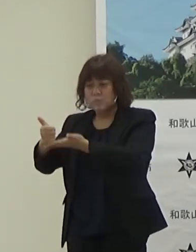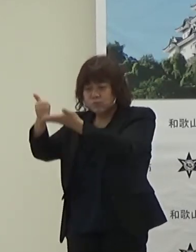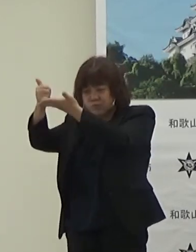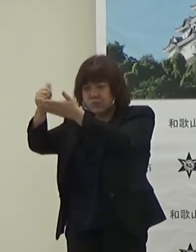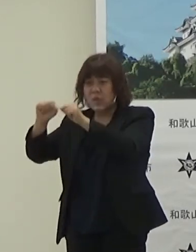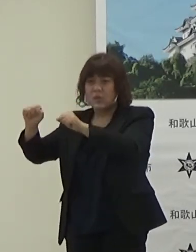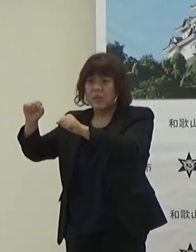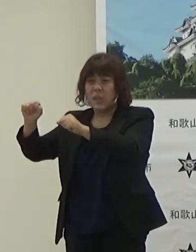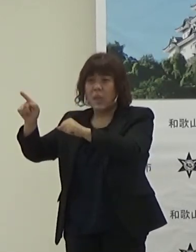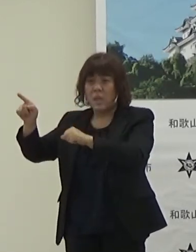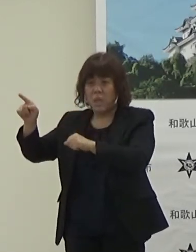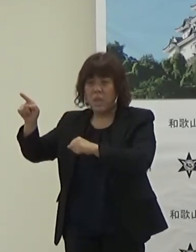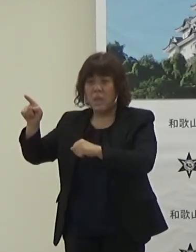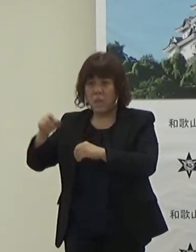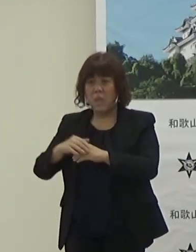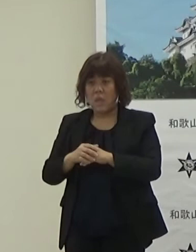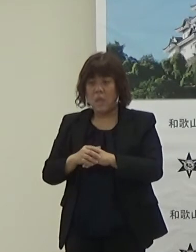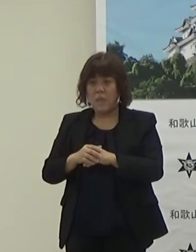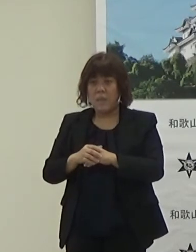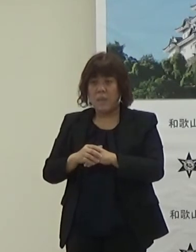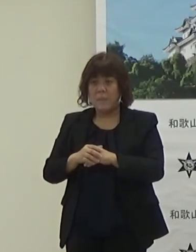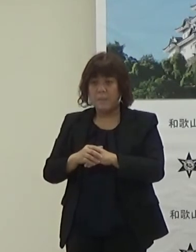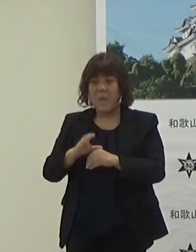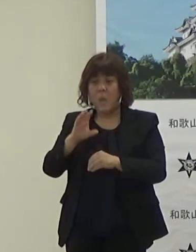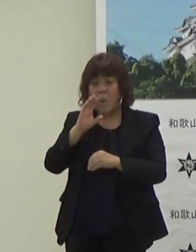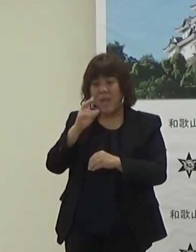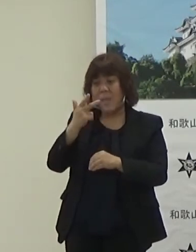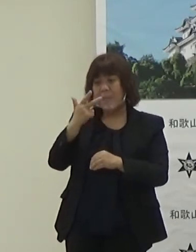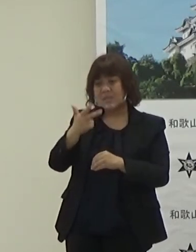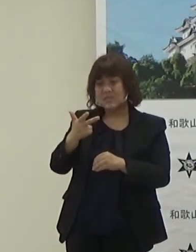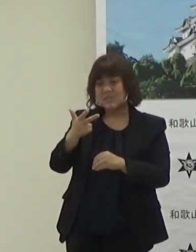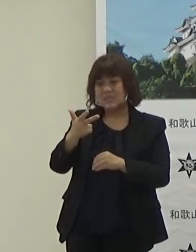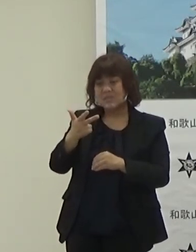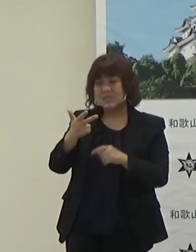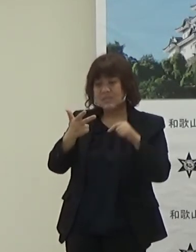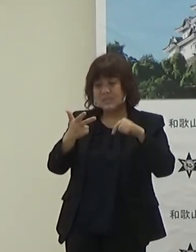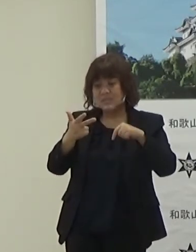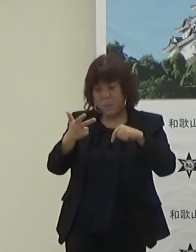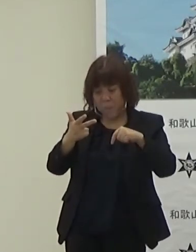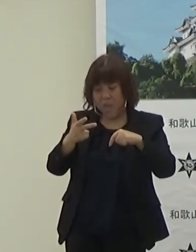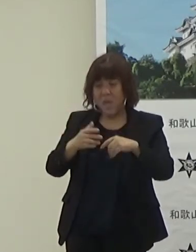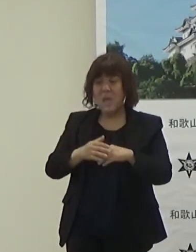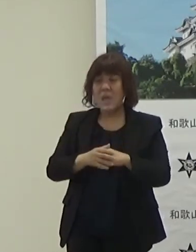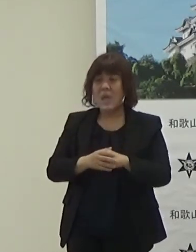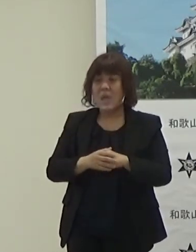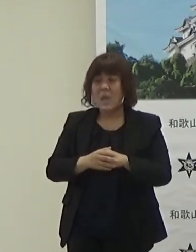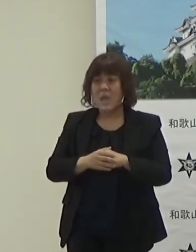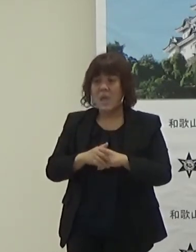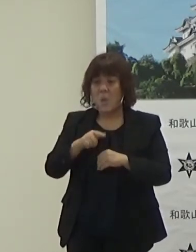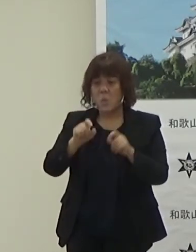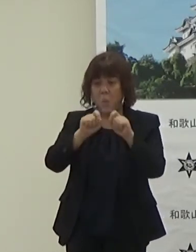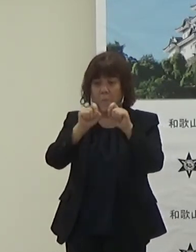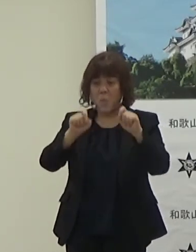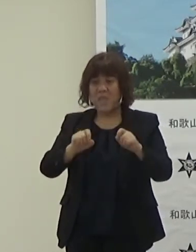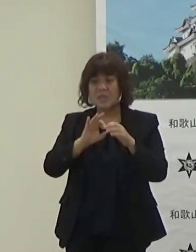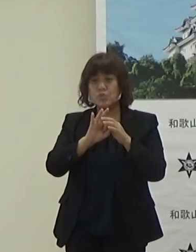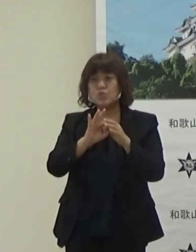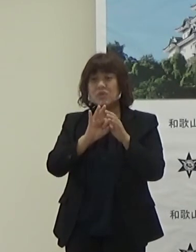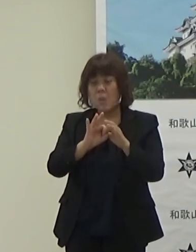ある意味市にとってみれば、これこの問題に関しましては